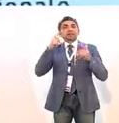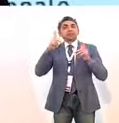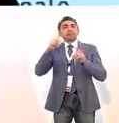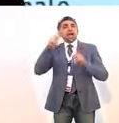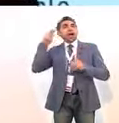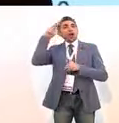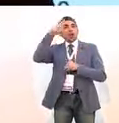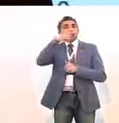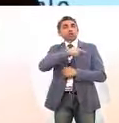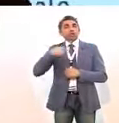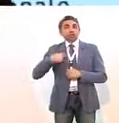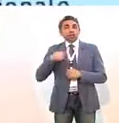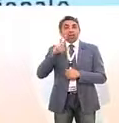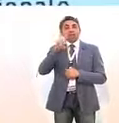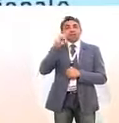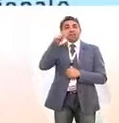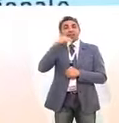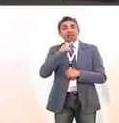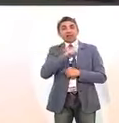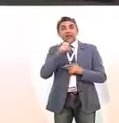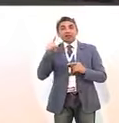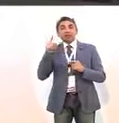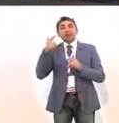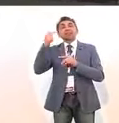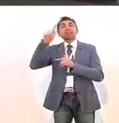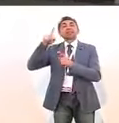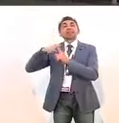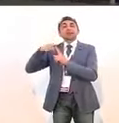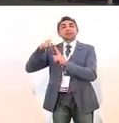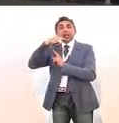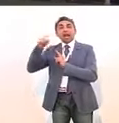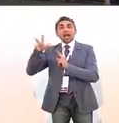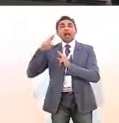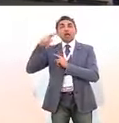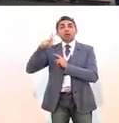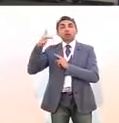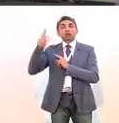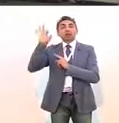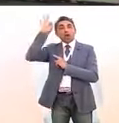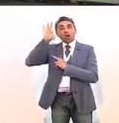20 anni per fare il terminal dell’aeroporto a Londra e ancora non sa il fine pena della